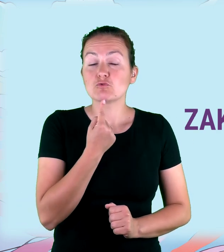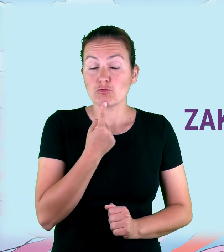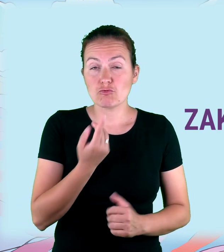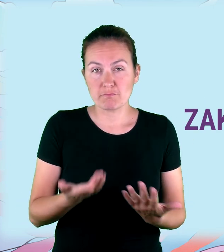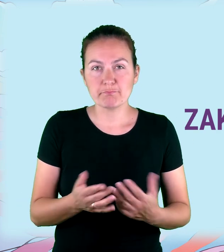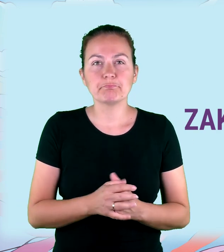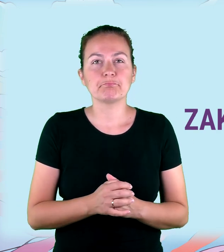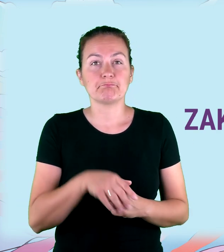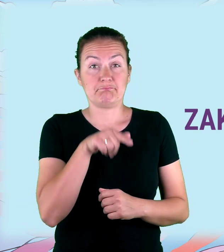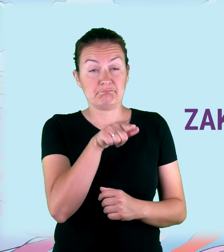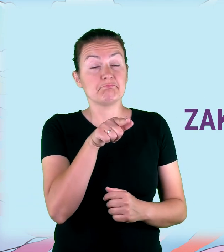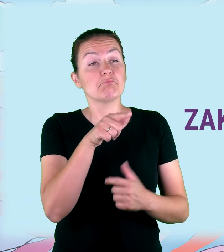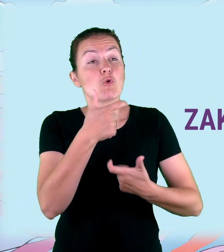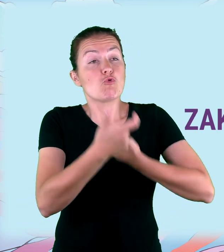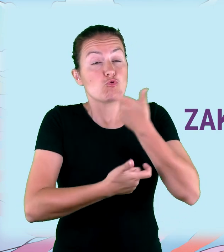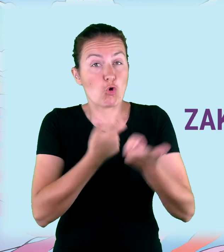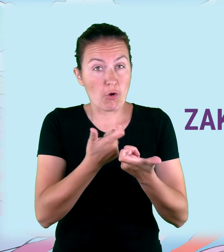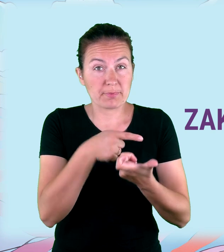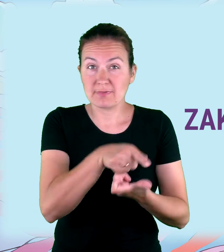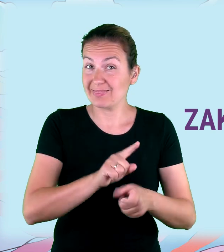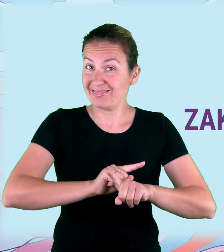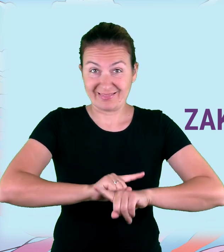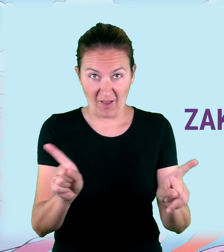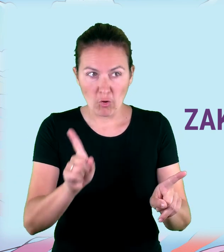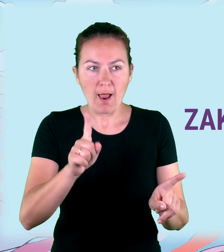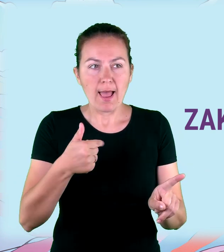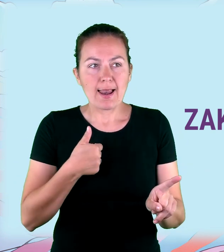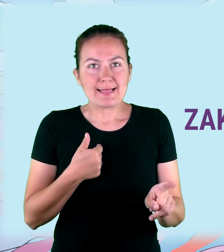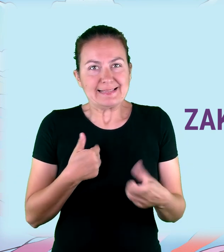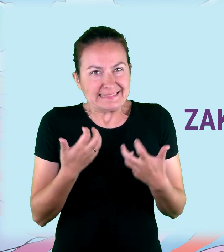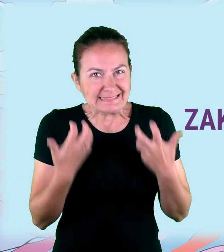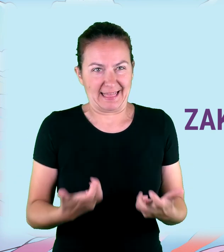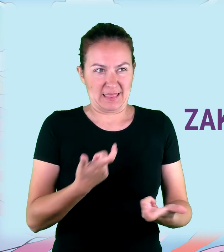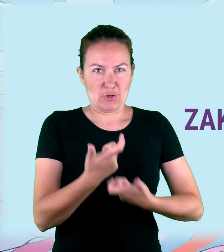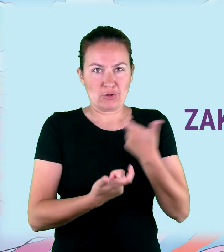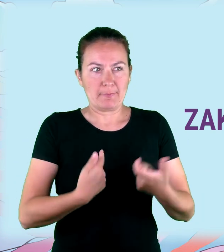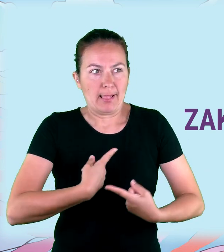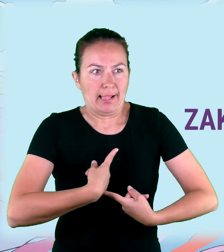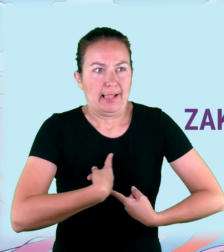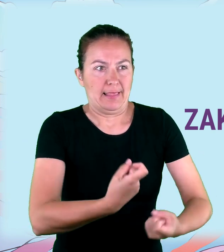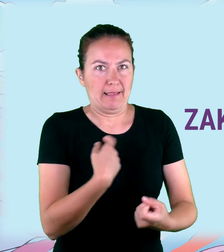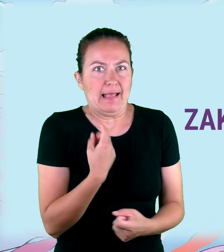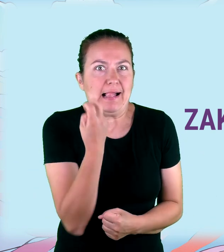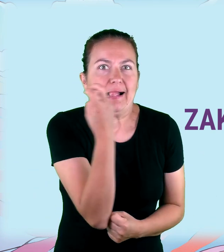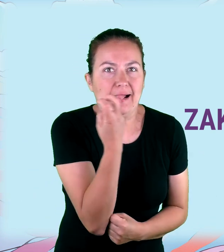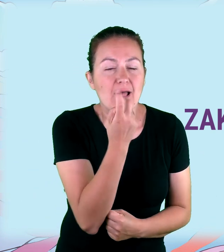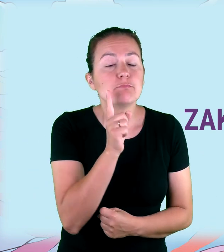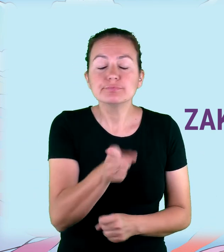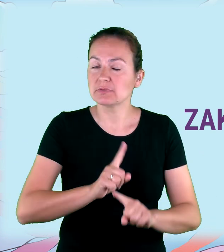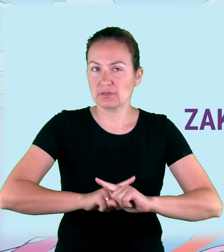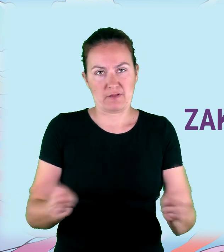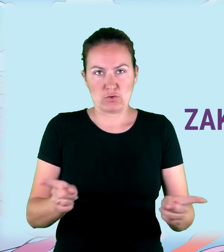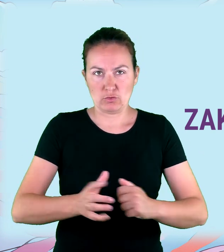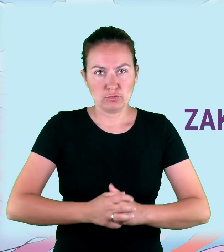Coś jest zakazane, ale interesujące. Chcemy coś zrobić, ale nam nie wolno.